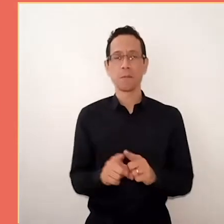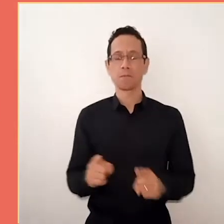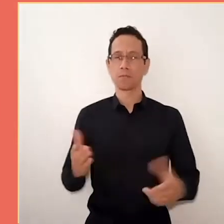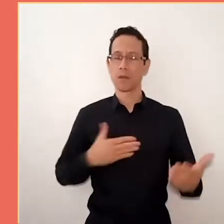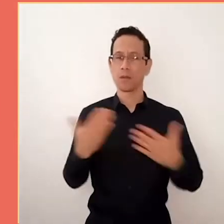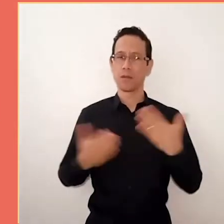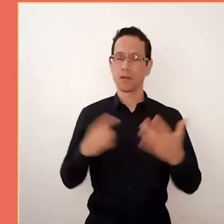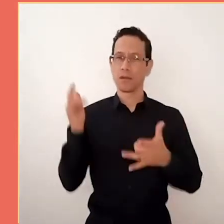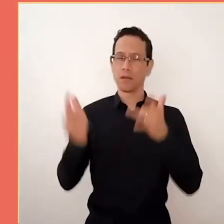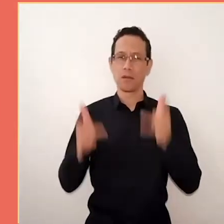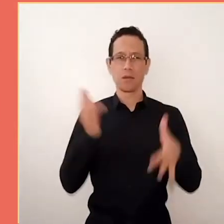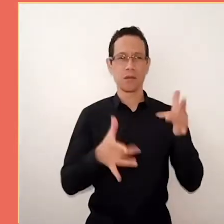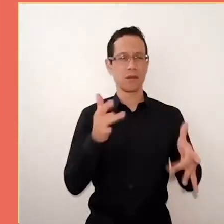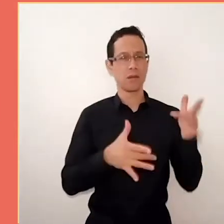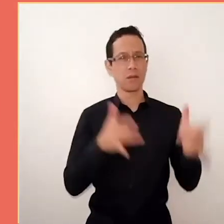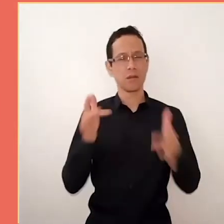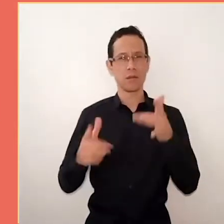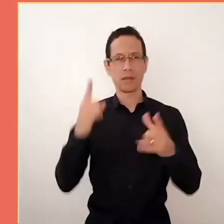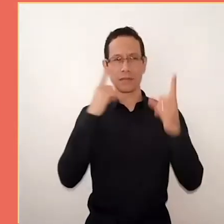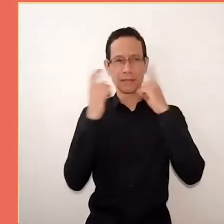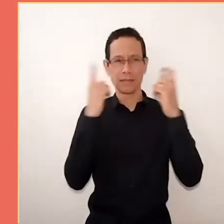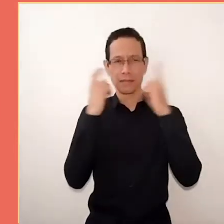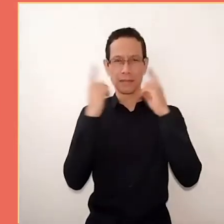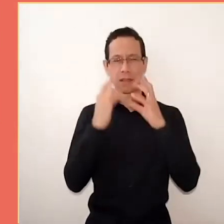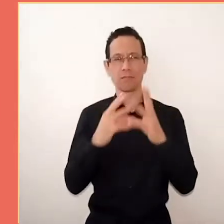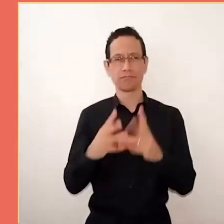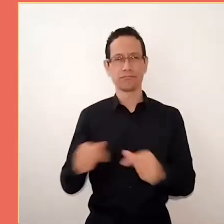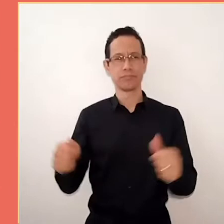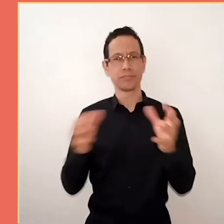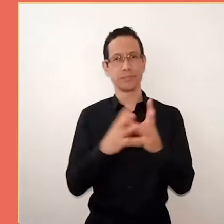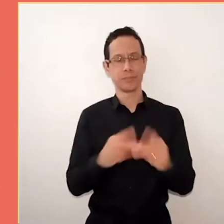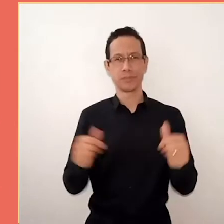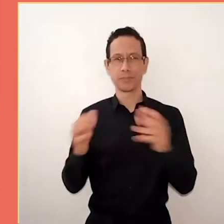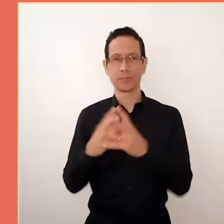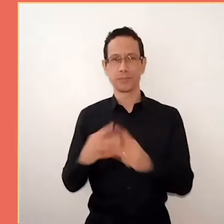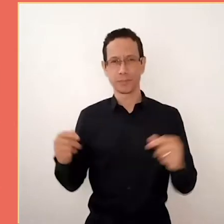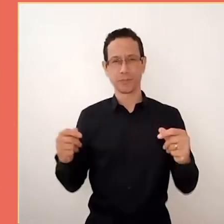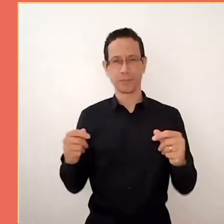de tantas ideias que surgem aqui, e que ela define em uma metáfora sombria,